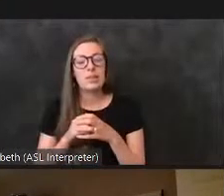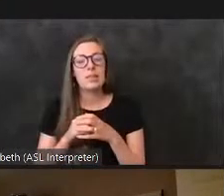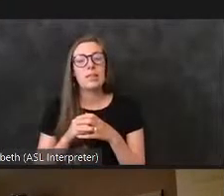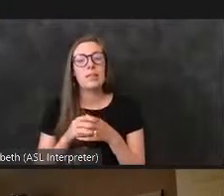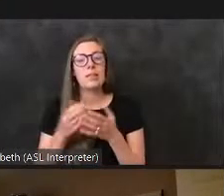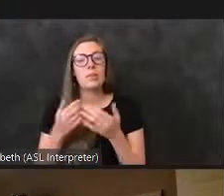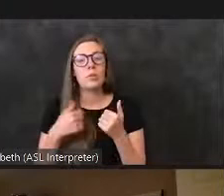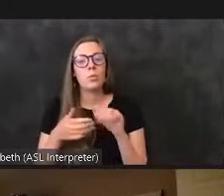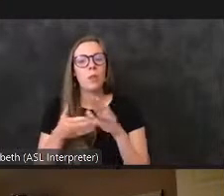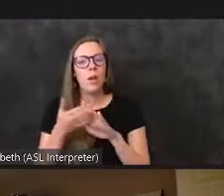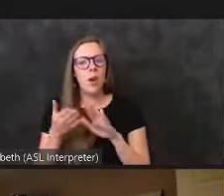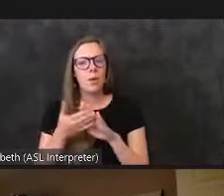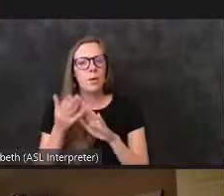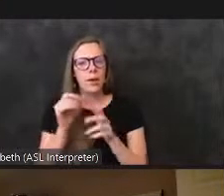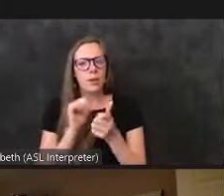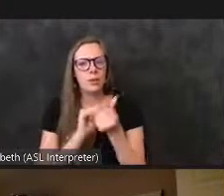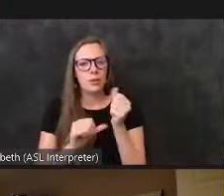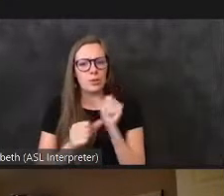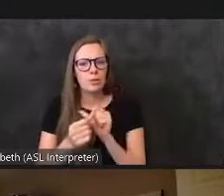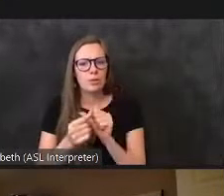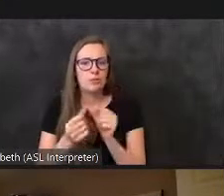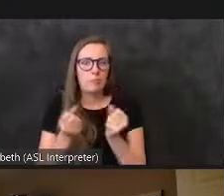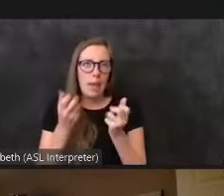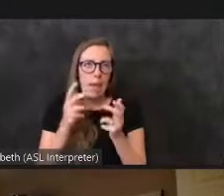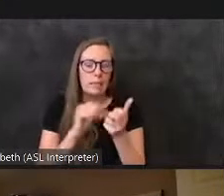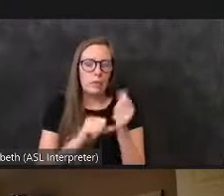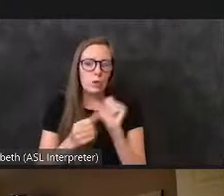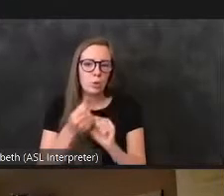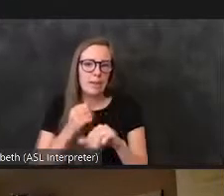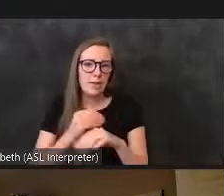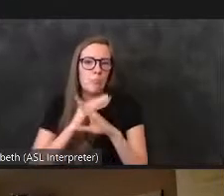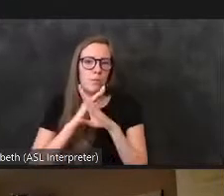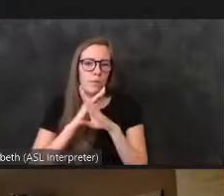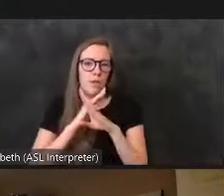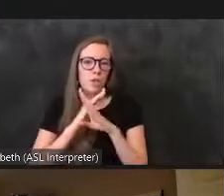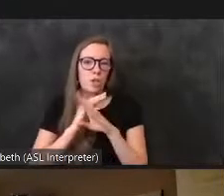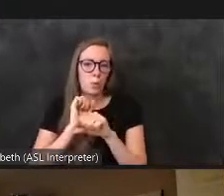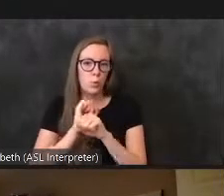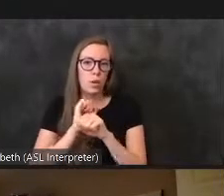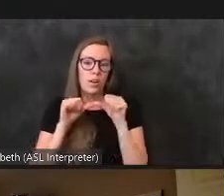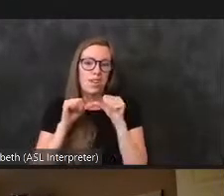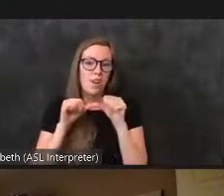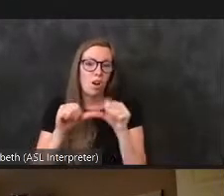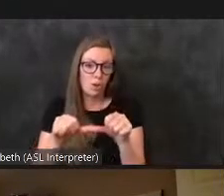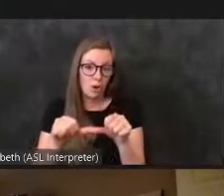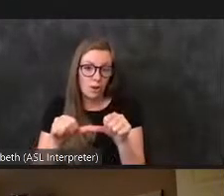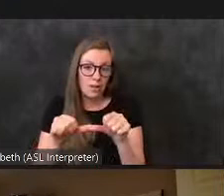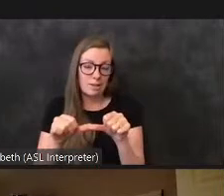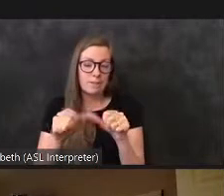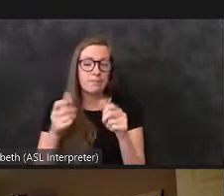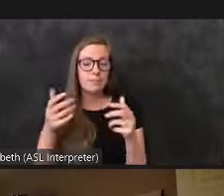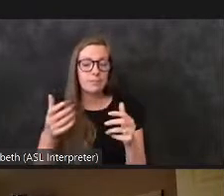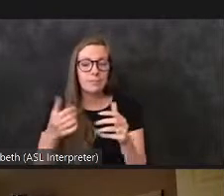Y después operamos un número telefónico de prevención continuo.